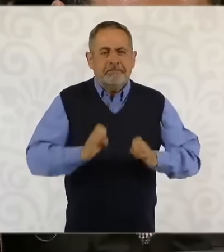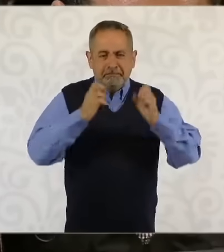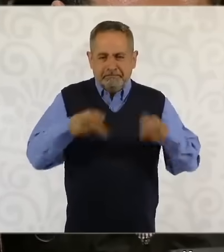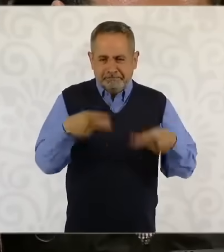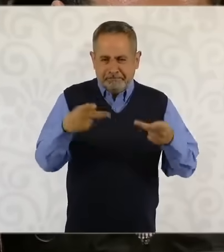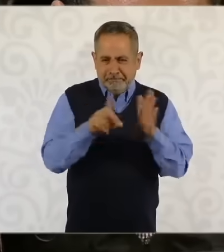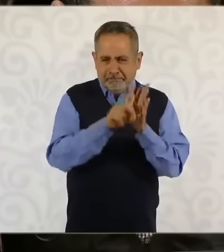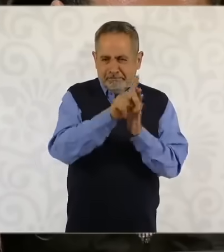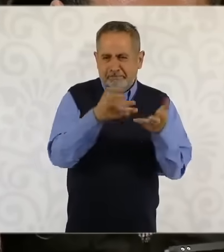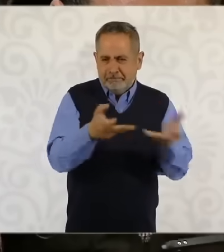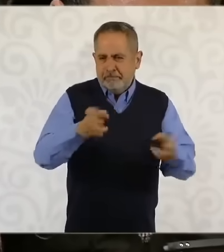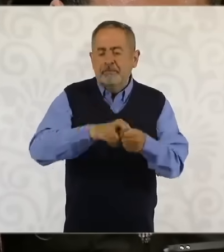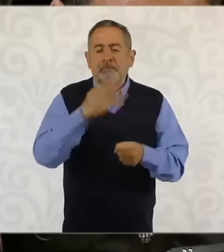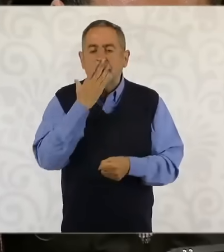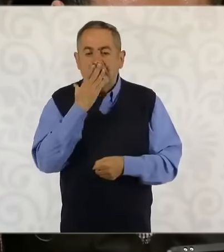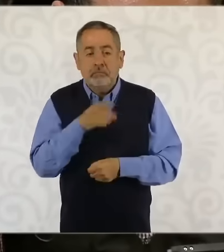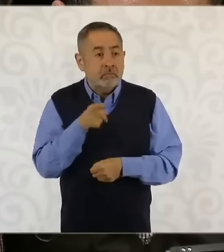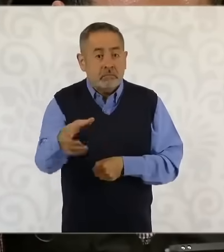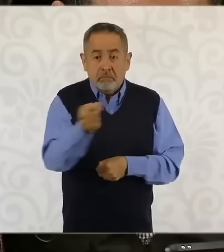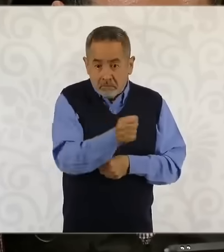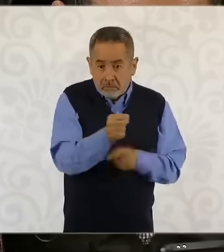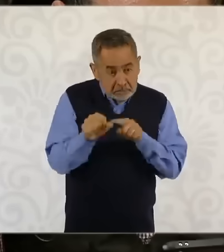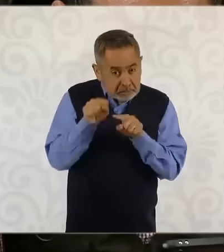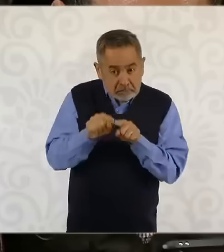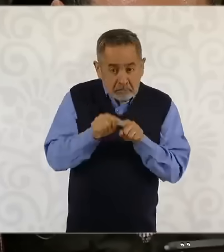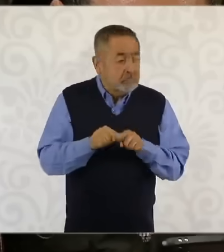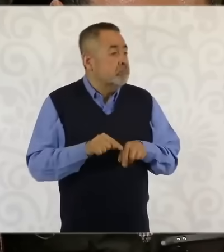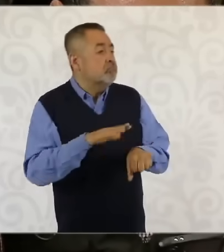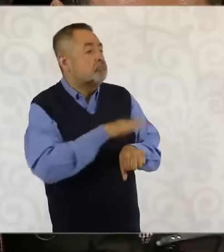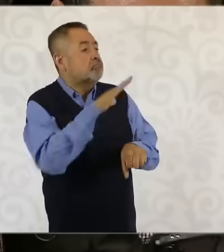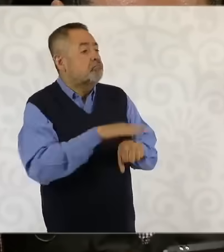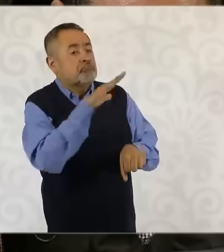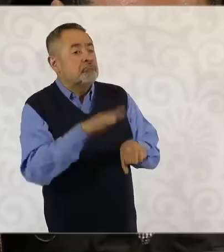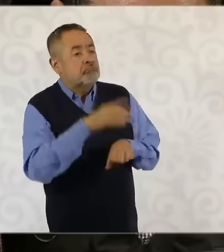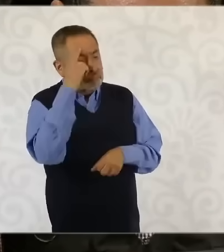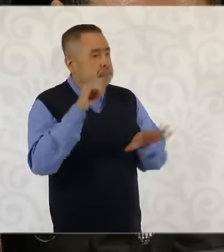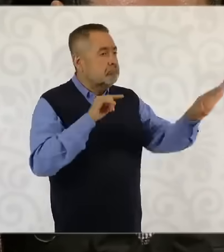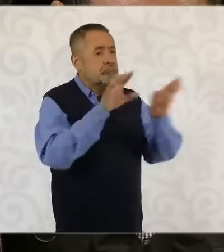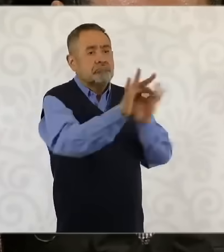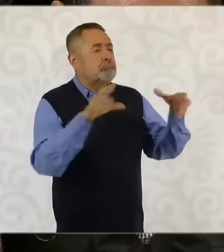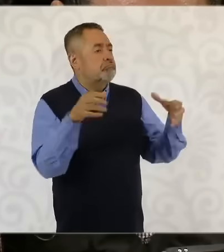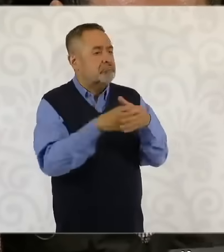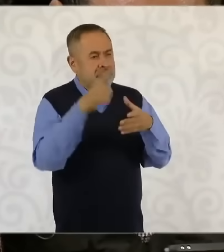para que eligiera a los que iban a ser candidatos de eh al supremo eh como magistrados del Supremo